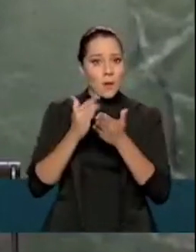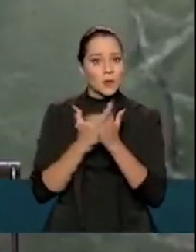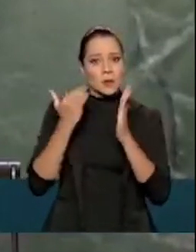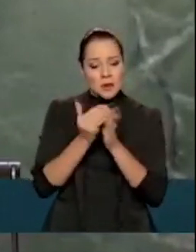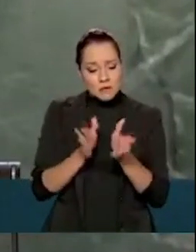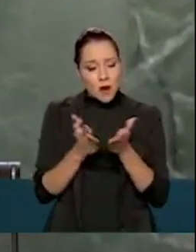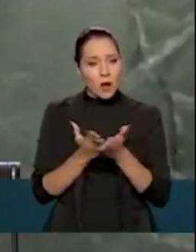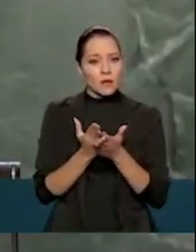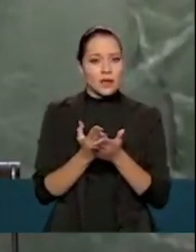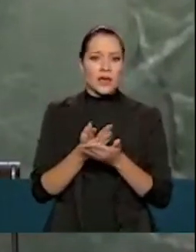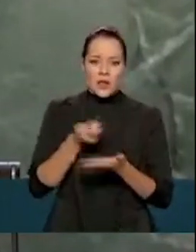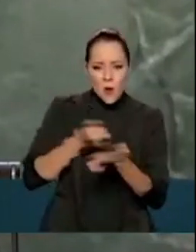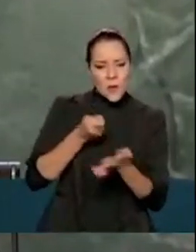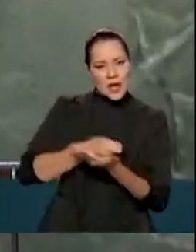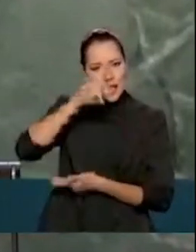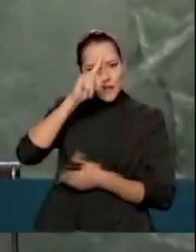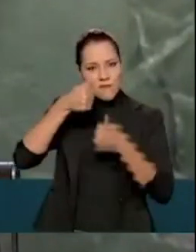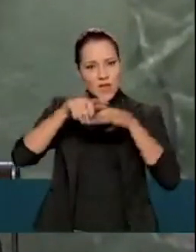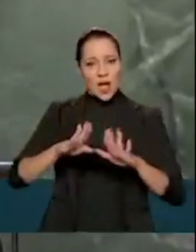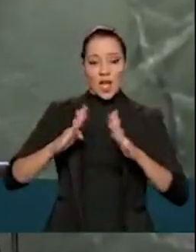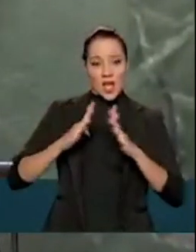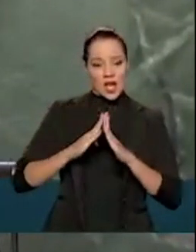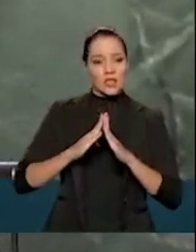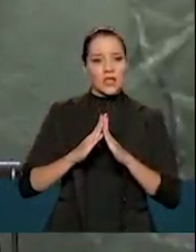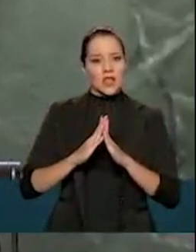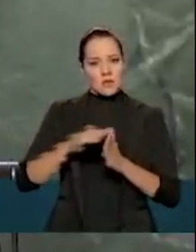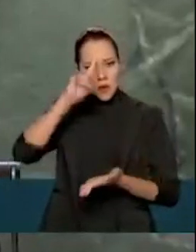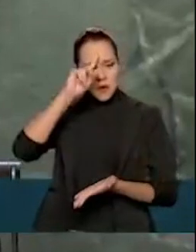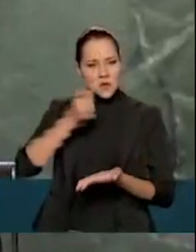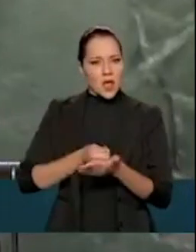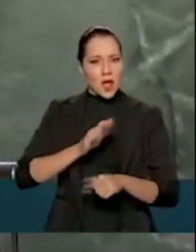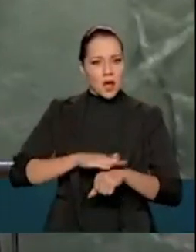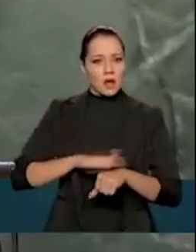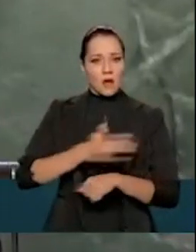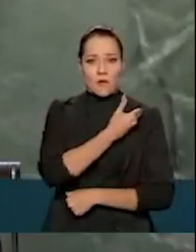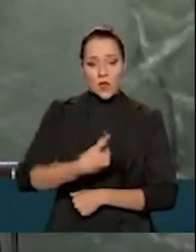a ficar em casa por decisão de governadores e prefeitos e que perderam sua renda concedemos